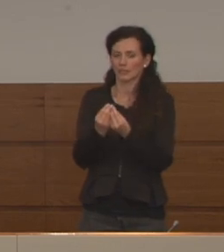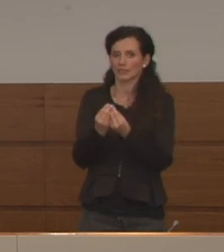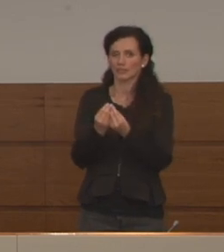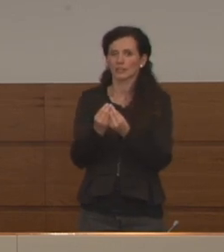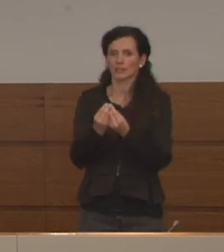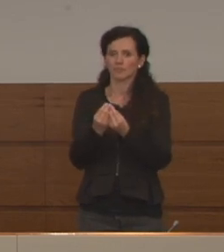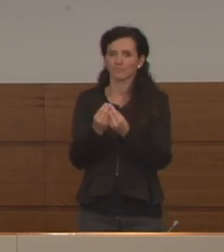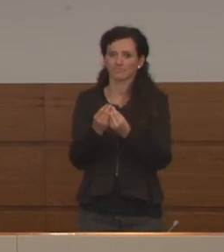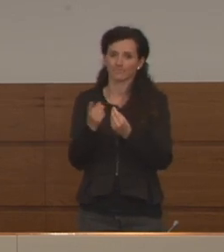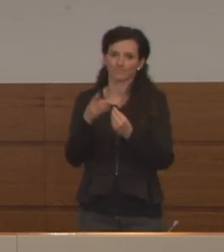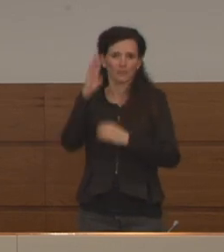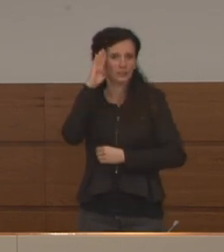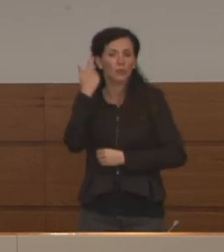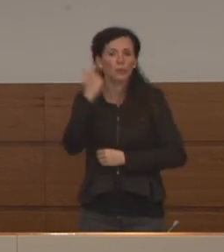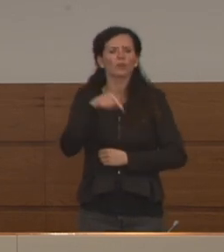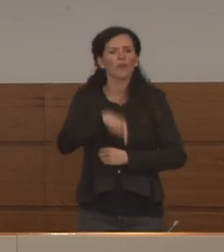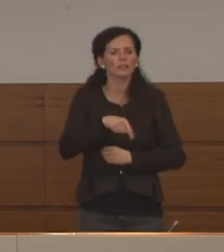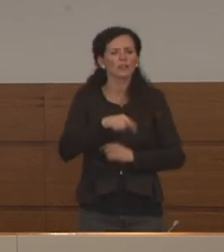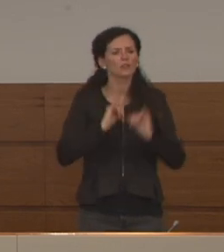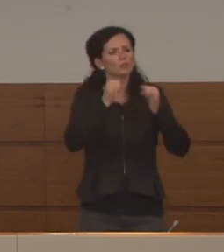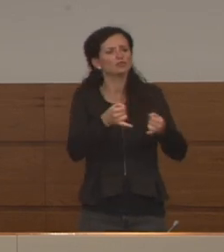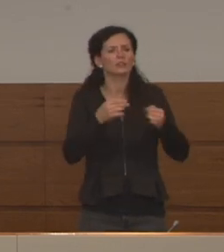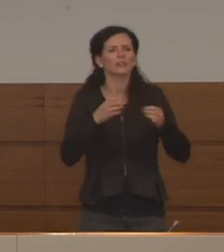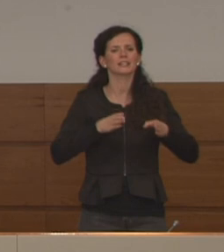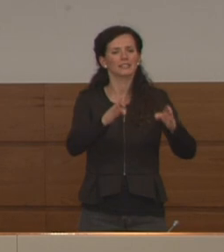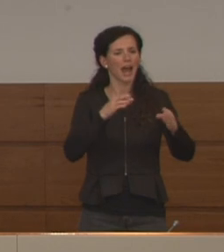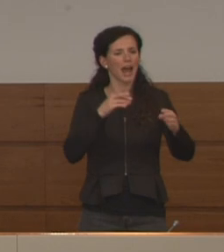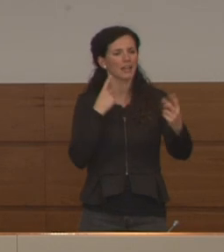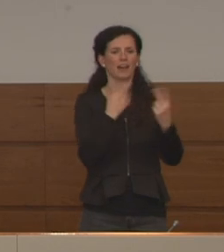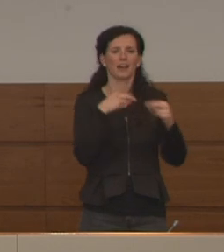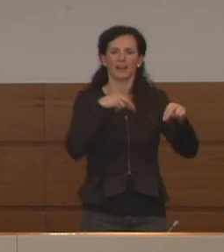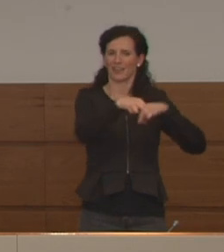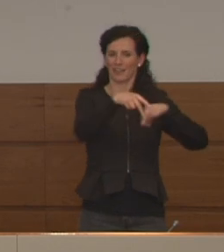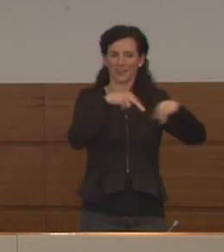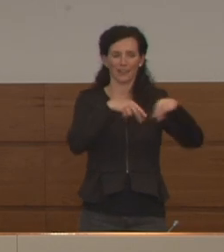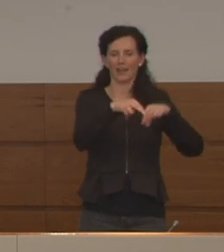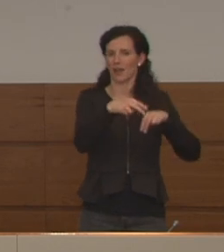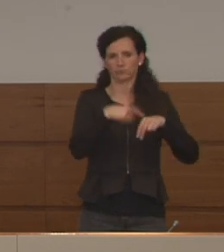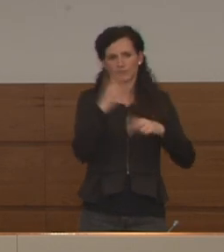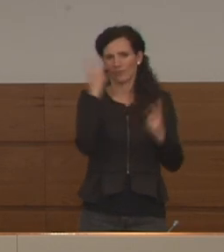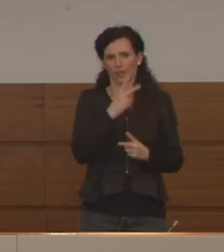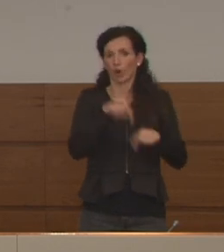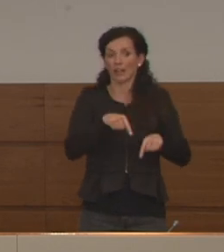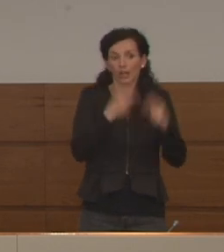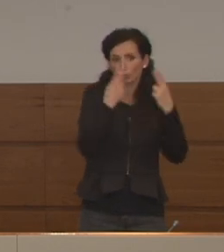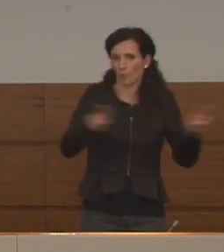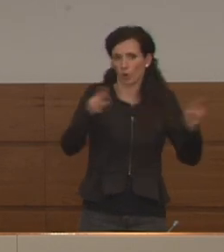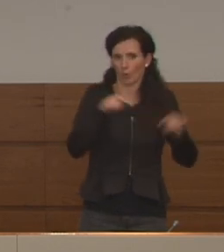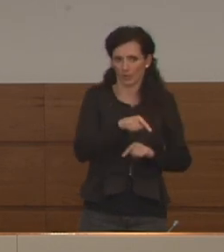raccomandazione. Quello che cambia o può cambiare è la previsione di un